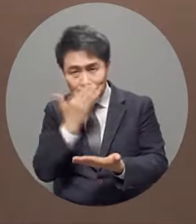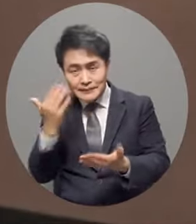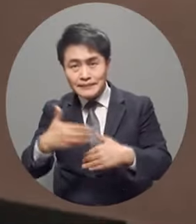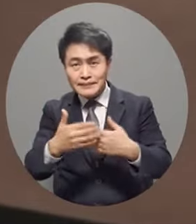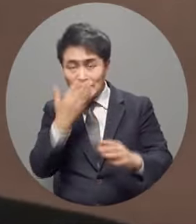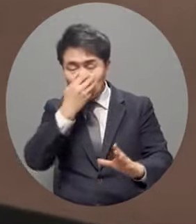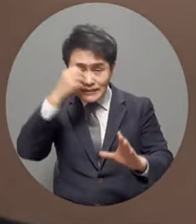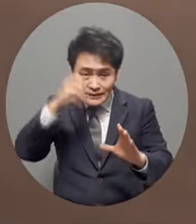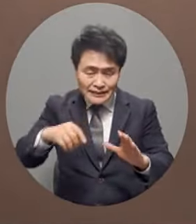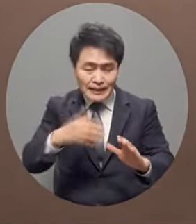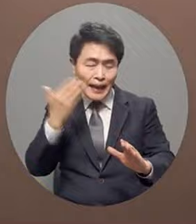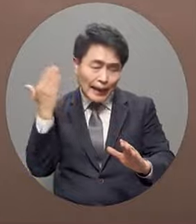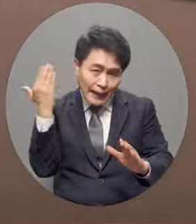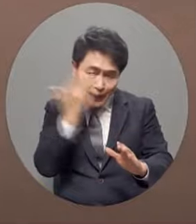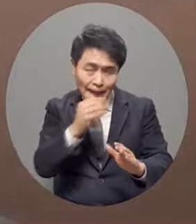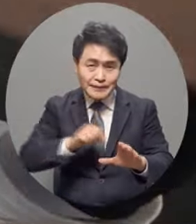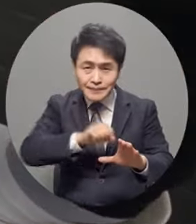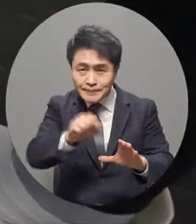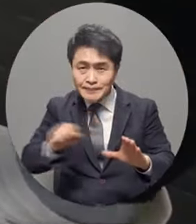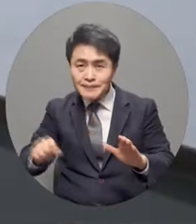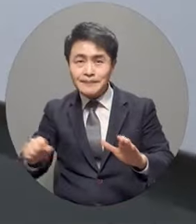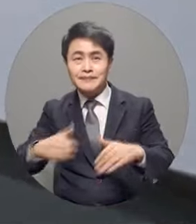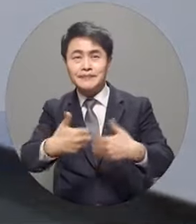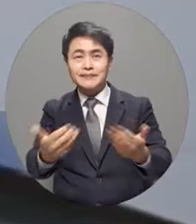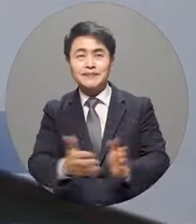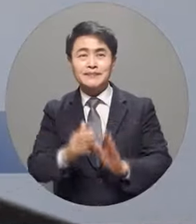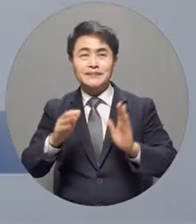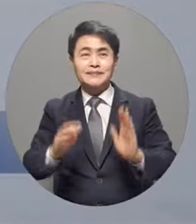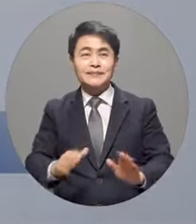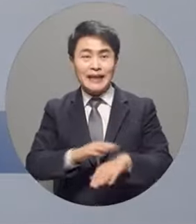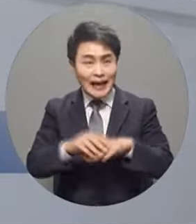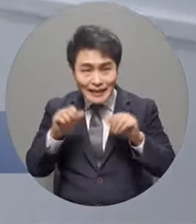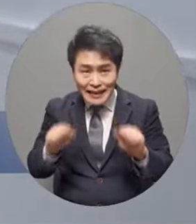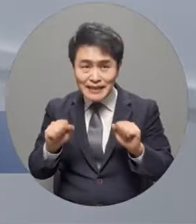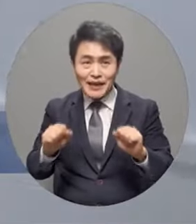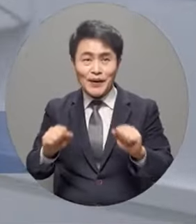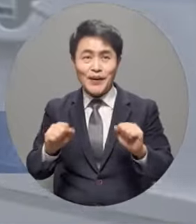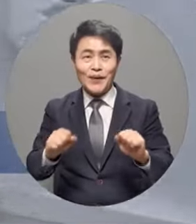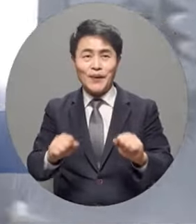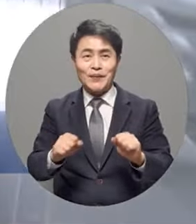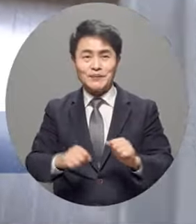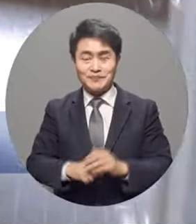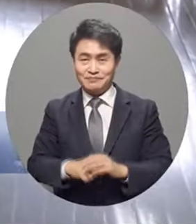바닥을 쓸고 닦고 쓰레기통까지 깨끗하게 닦습니다. 안녕하세요?